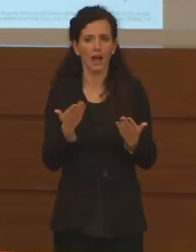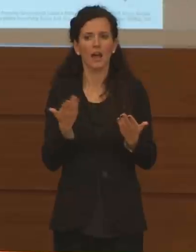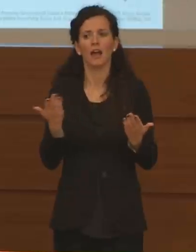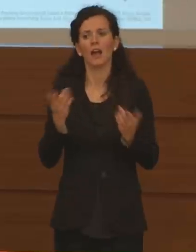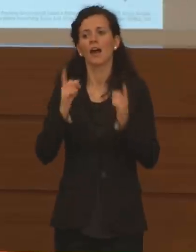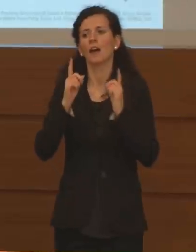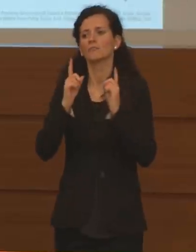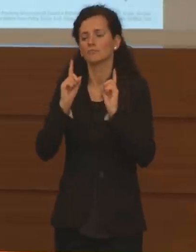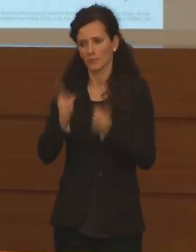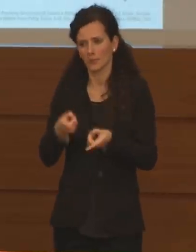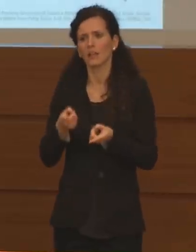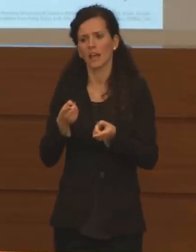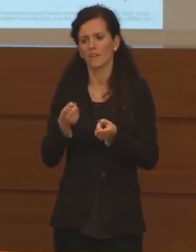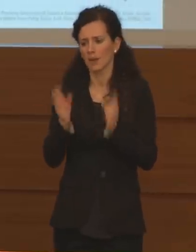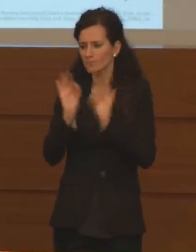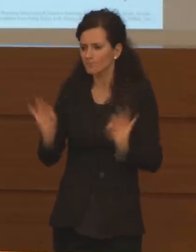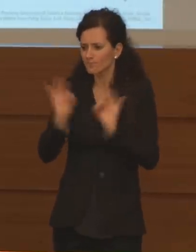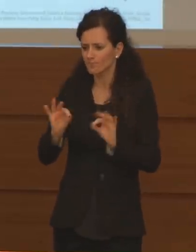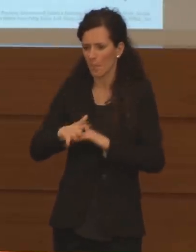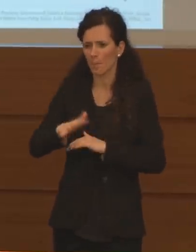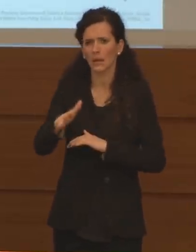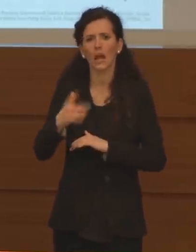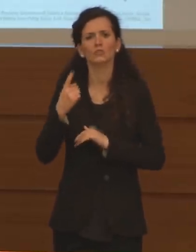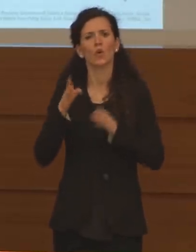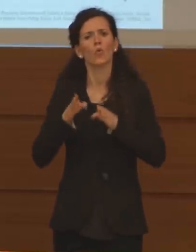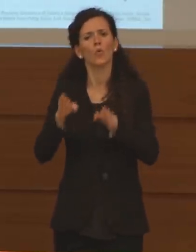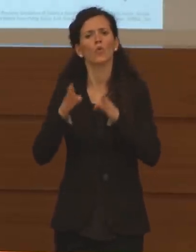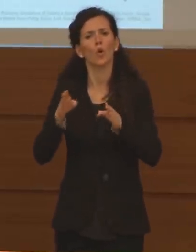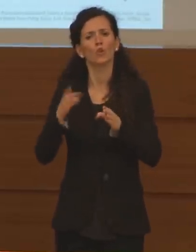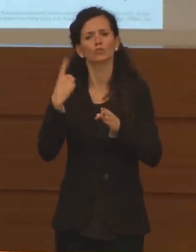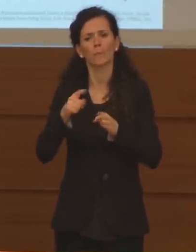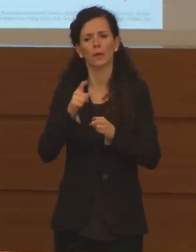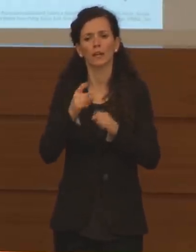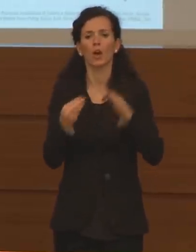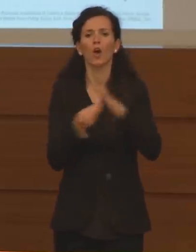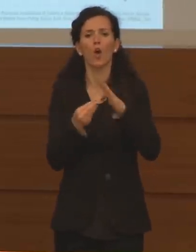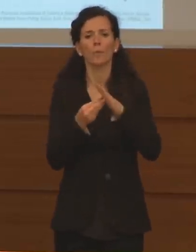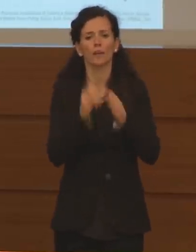corso FAD molto presto disponibile per gli operatori sanitari sull'uso di